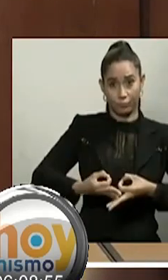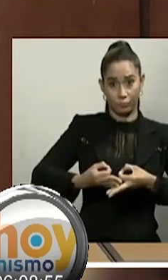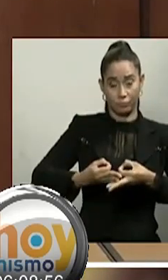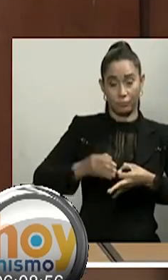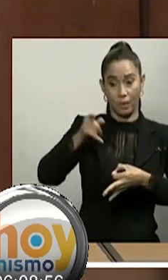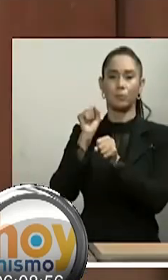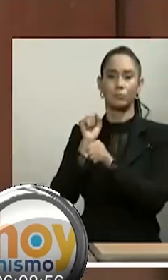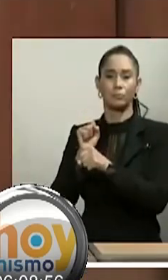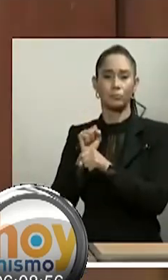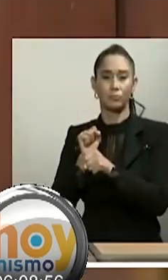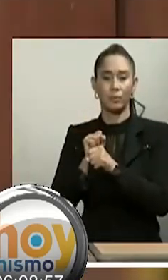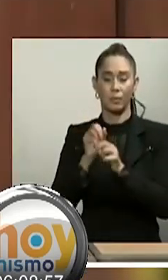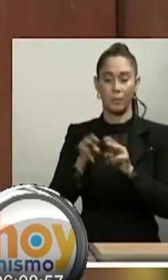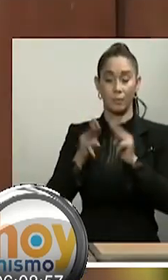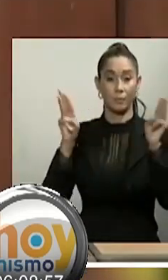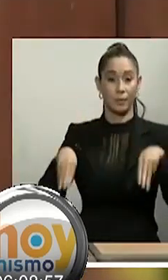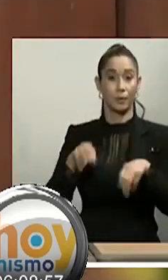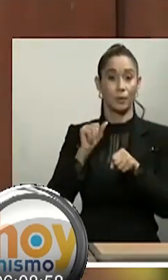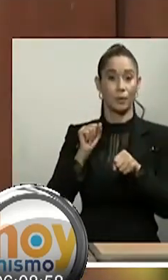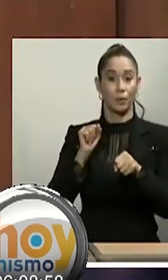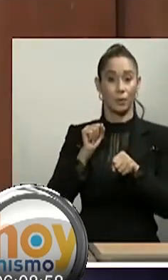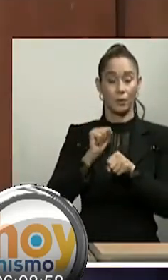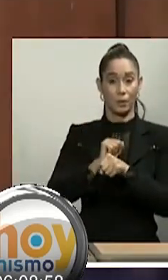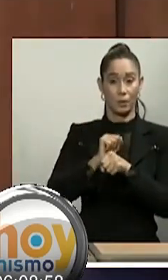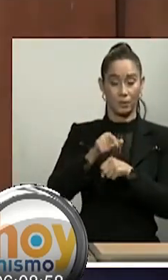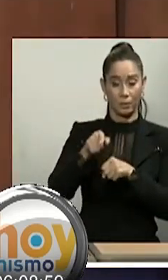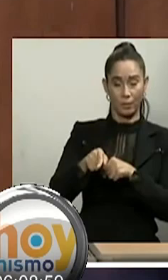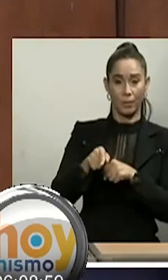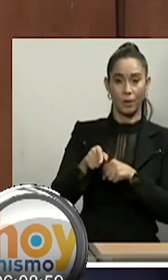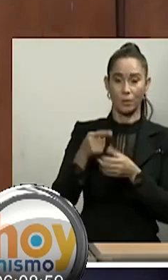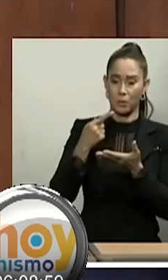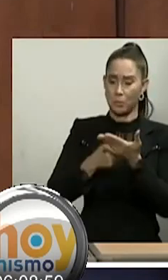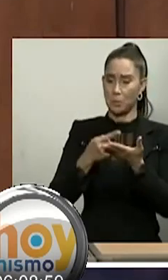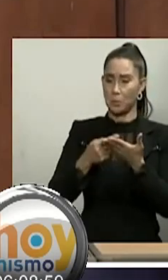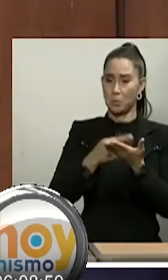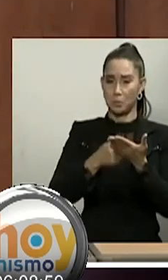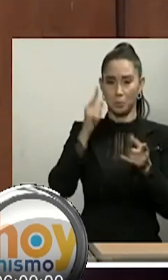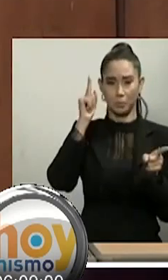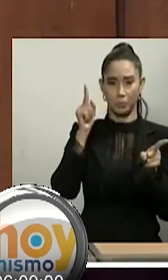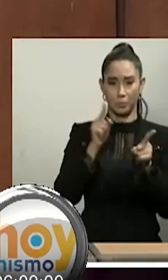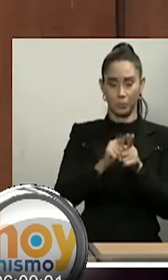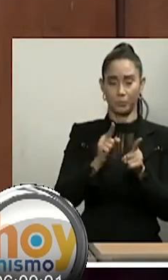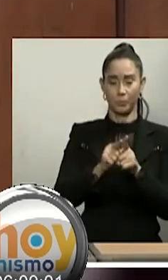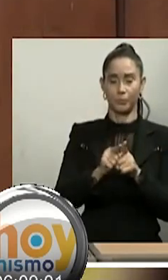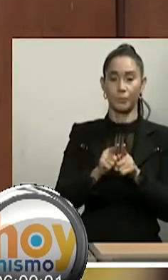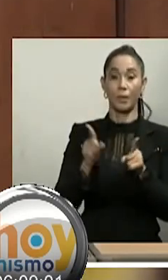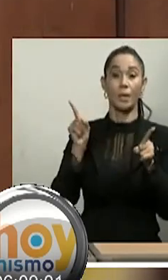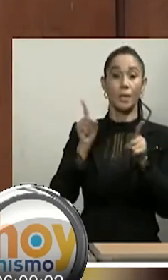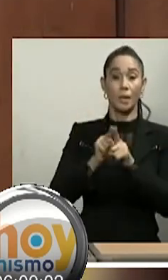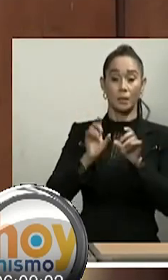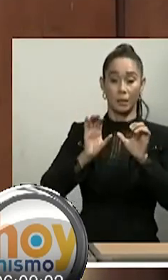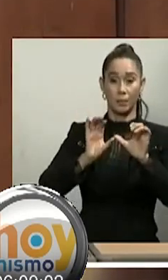dirigentes sindicales se estableció en 75 mil pesos y entre los cuales están los principales